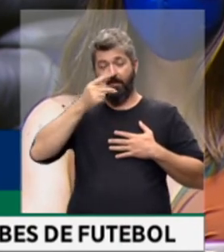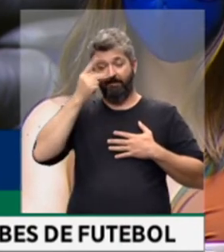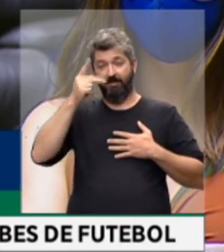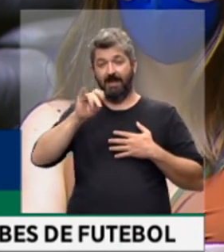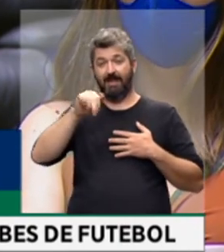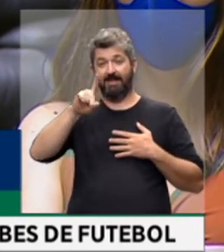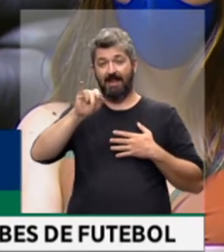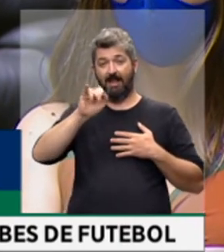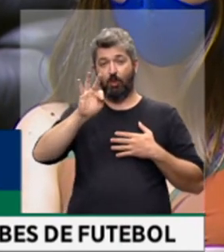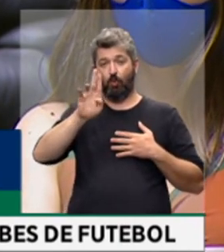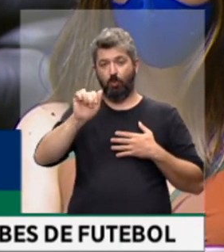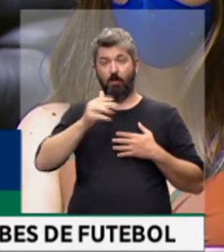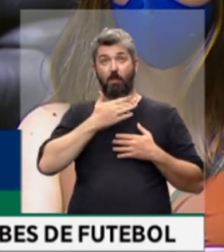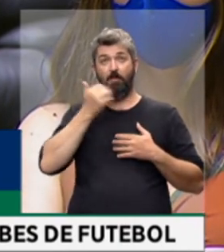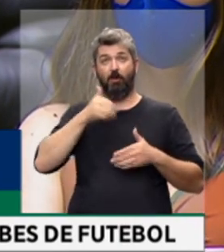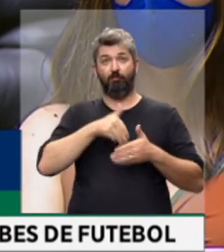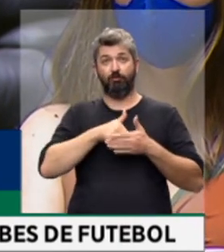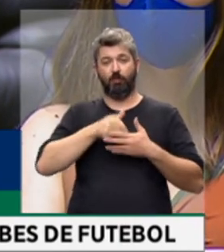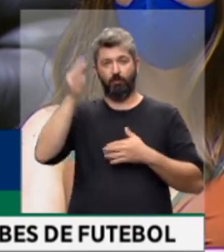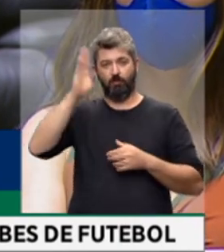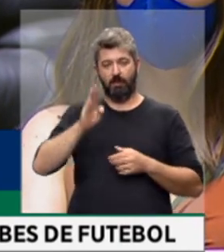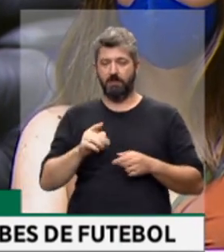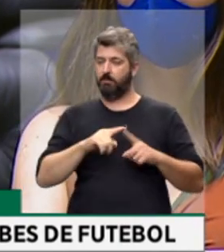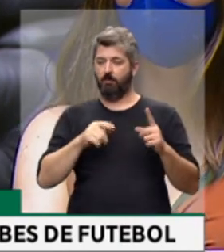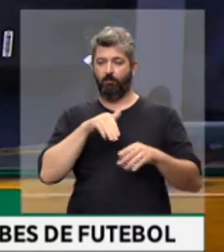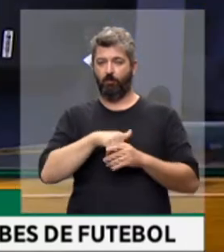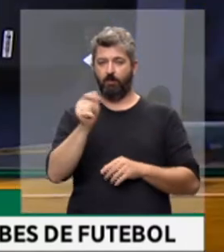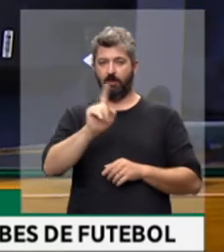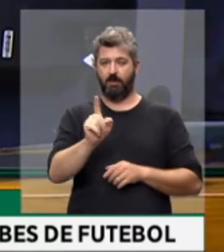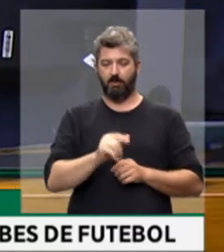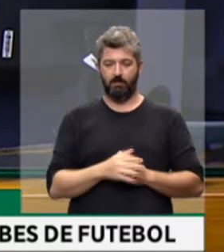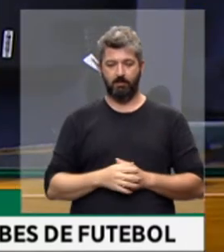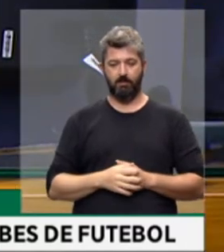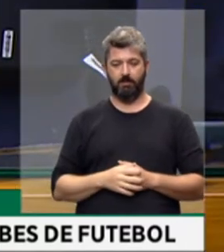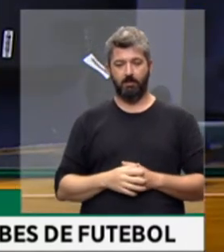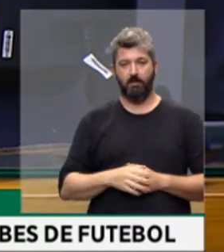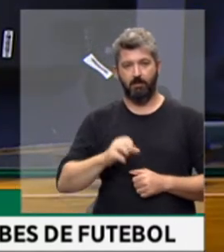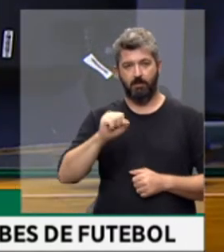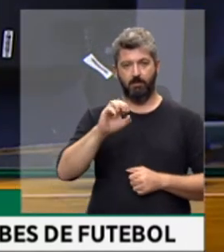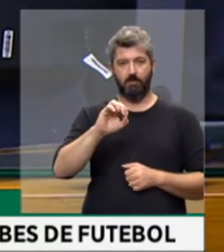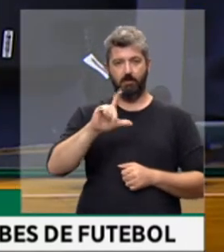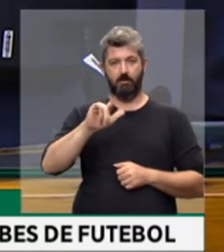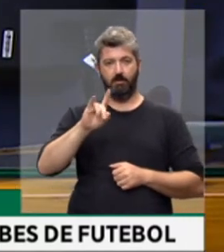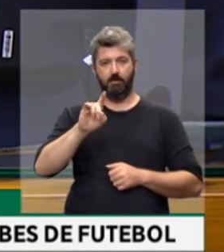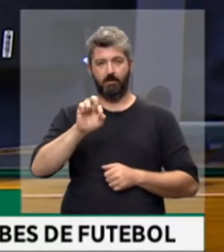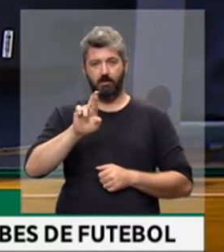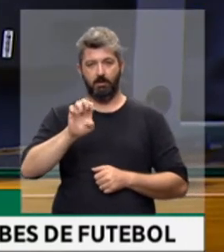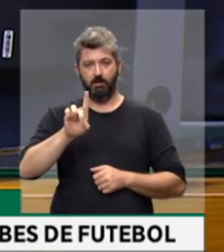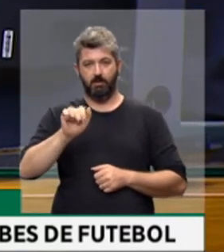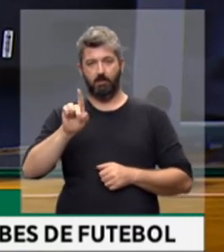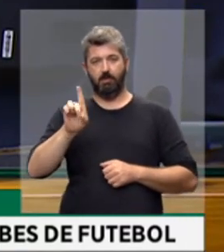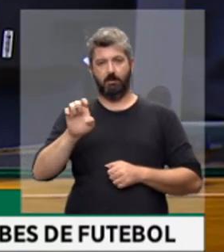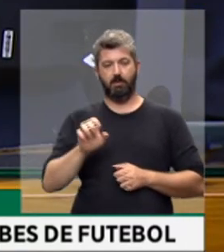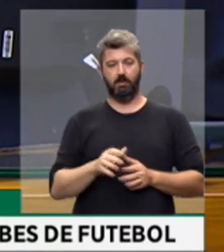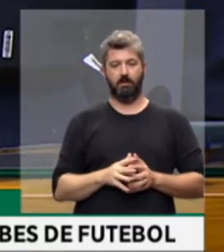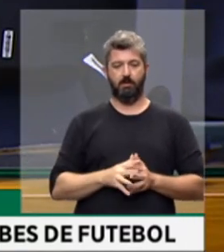ACONTECE AQUI ENTRE AQUELE QUE O GOVERNO QUER DIS PENDER MENOS RECURSOS QUER SER MAIS FISCALISTA. MUITAS VEZES NÃO DÁ. ENTÃO... NÓS VAMOS VOTAR SIM, NÓS DO PDT VAMOS